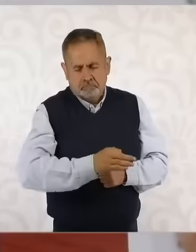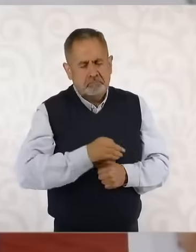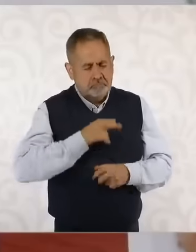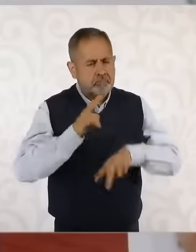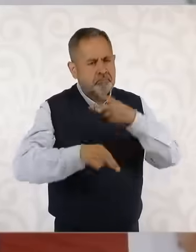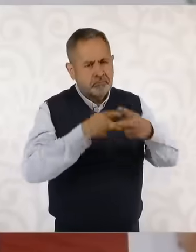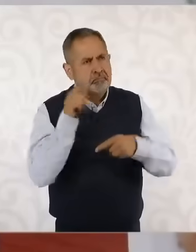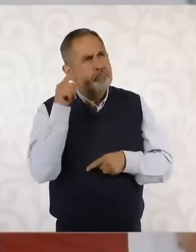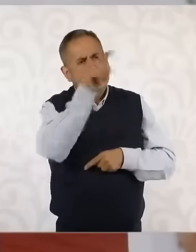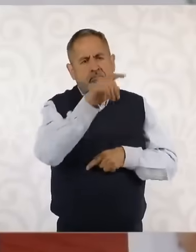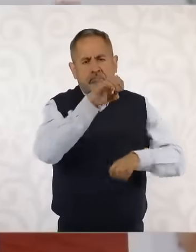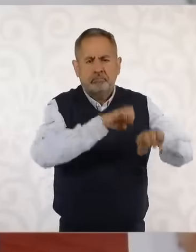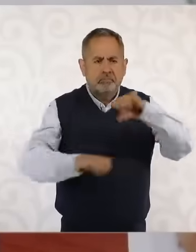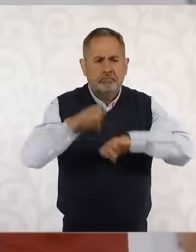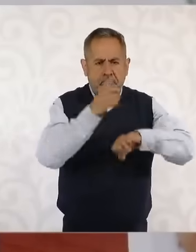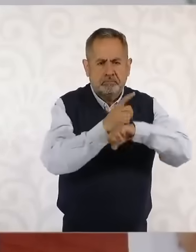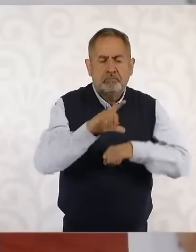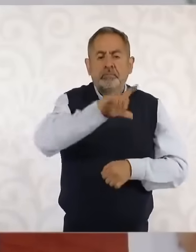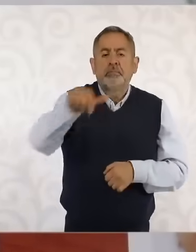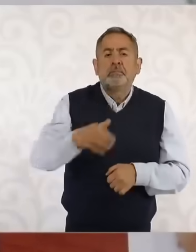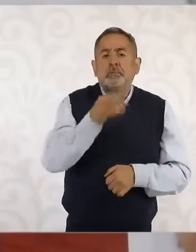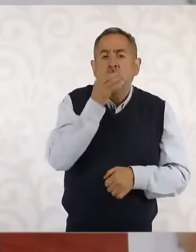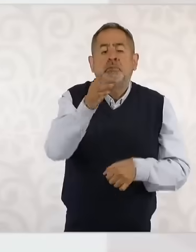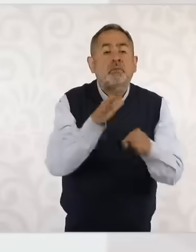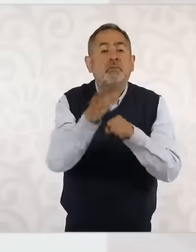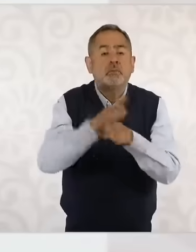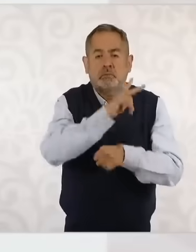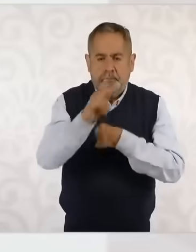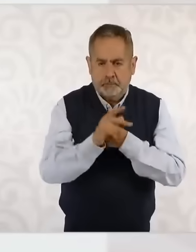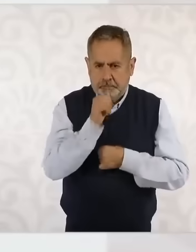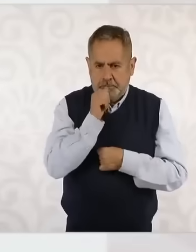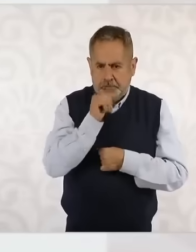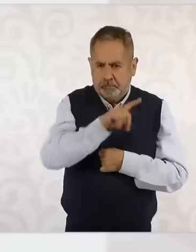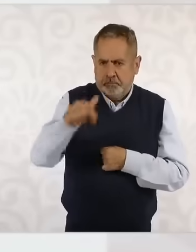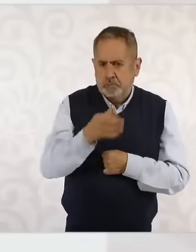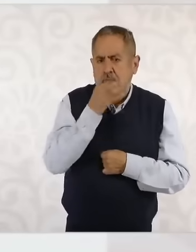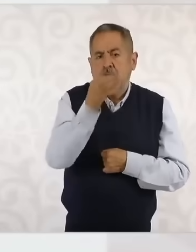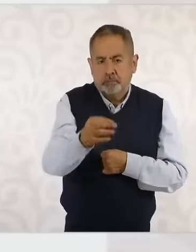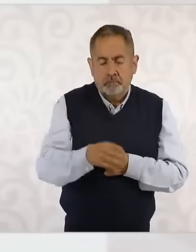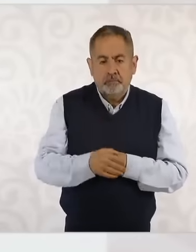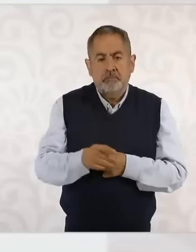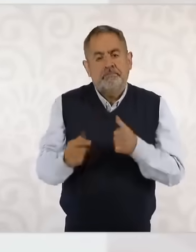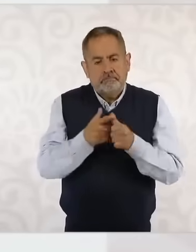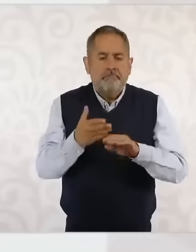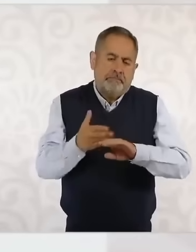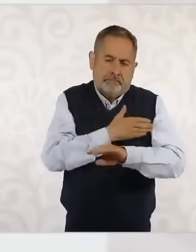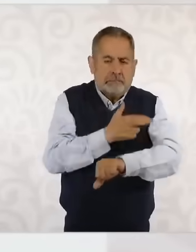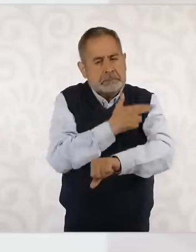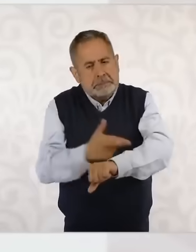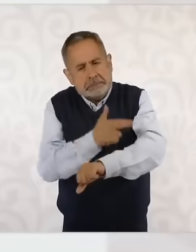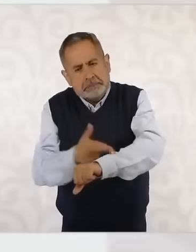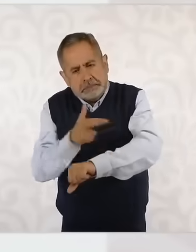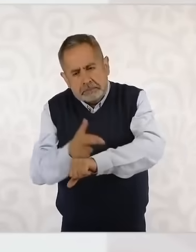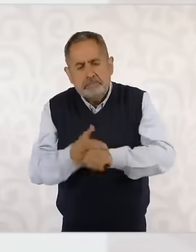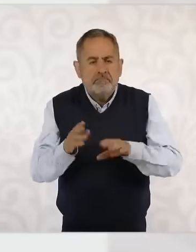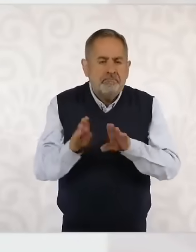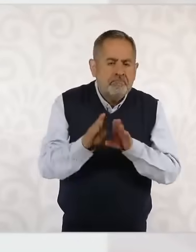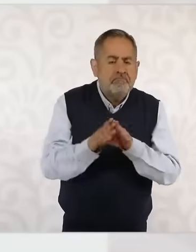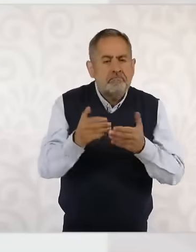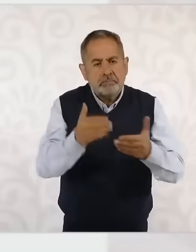Eh, ya pronto vamos a decir en a dónde se va a ir, porque tiene que haber un proceso de la Secretaría